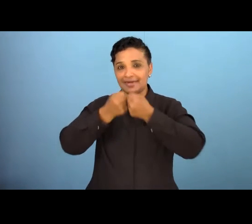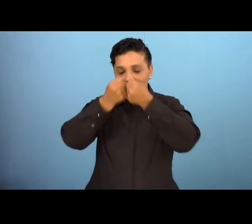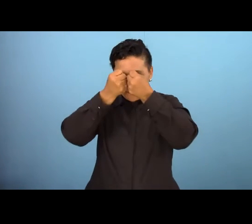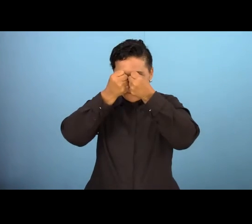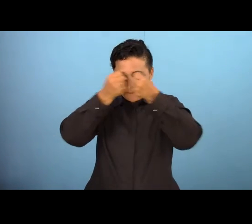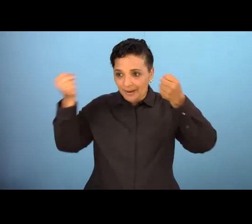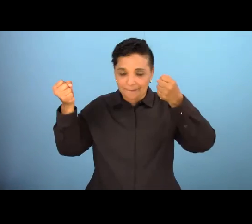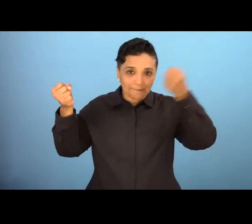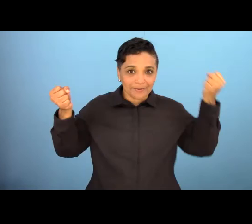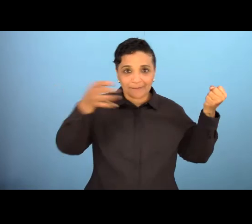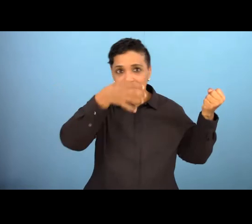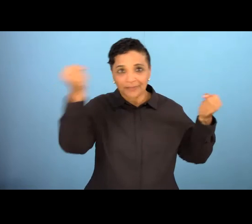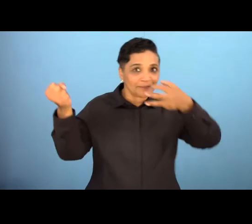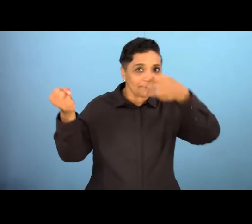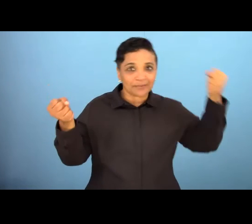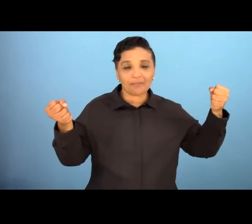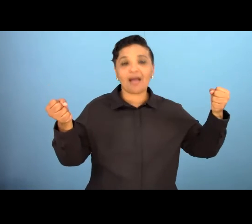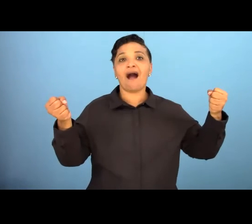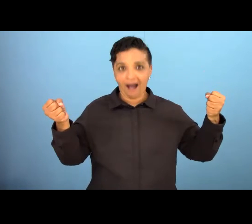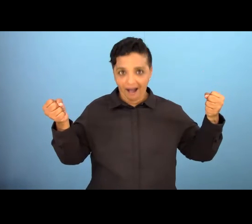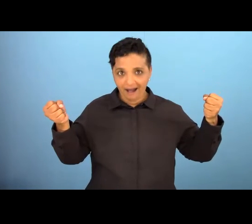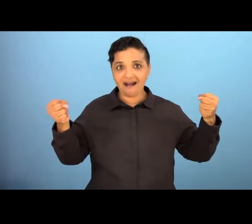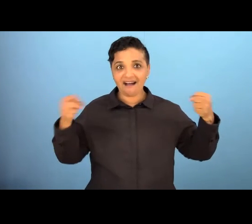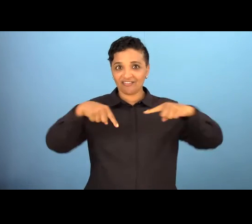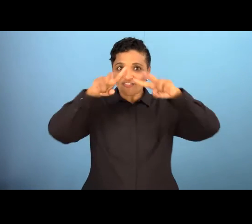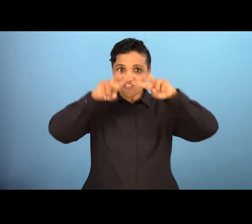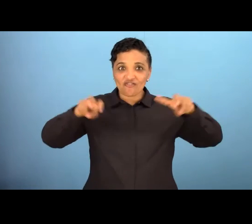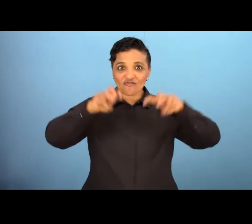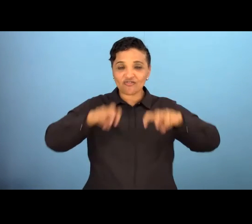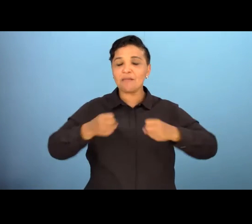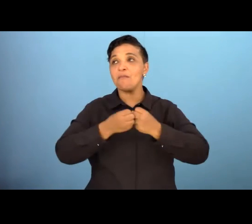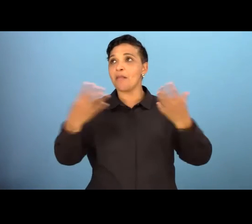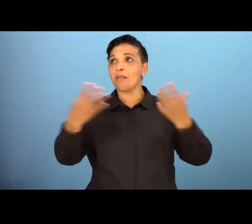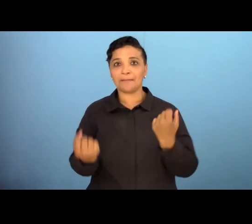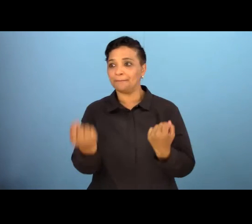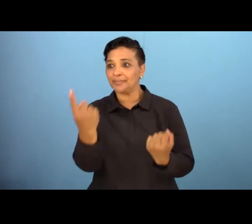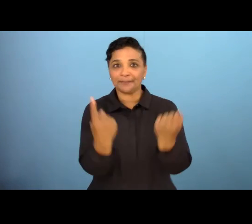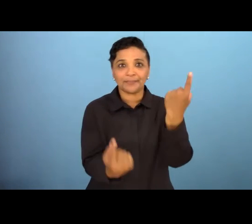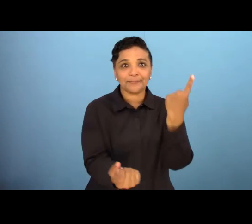Esta investigación me ha expuesto a muchas cosas.